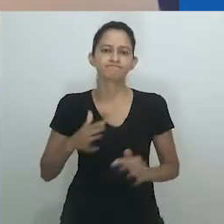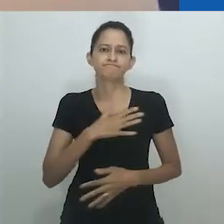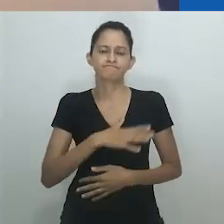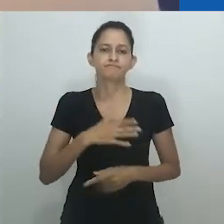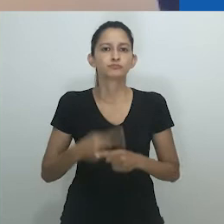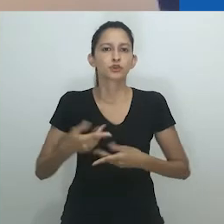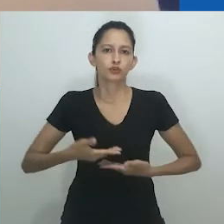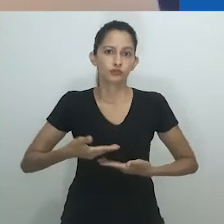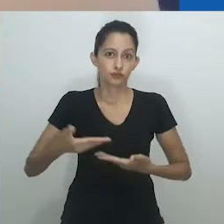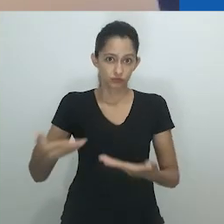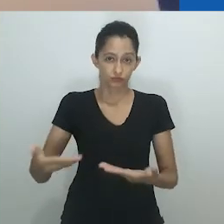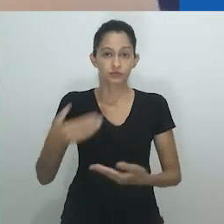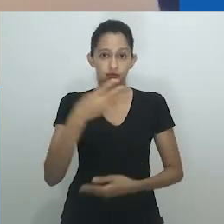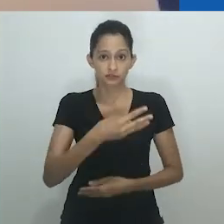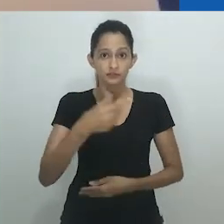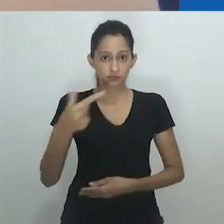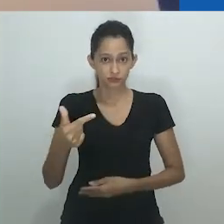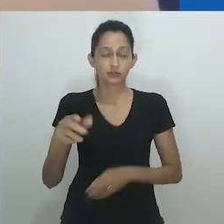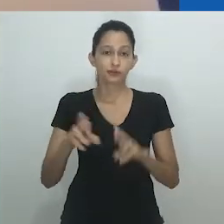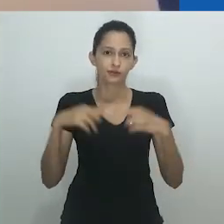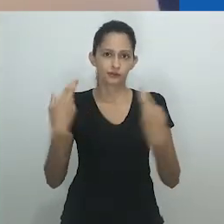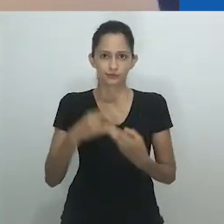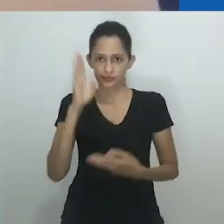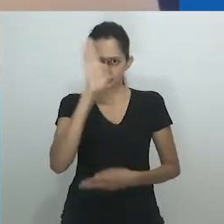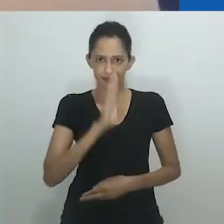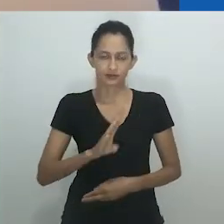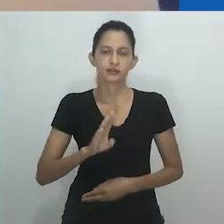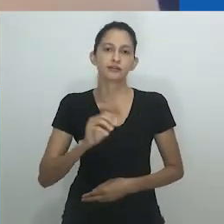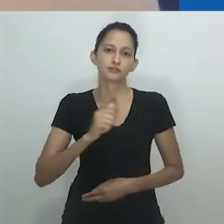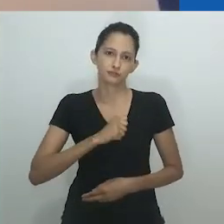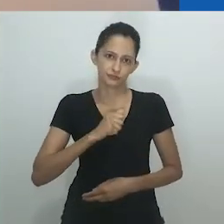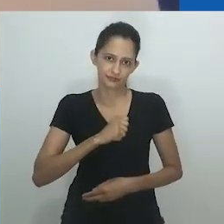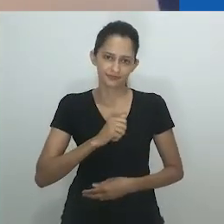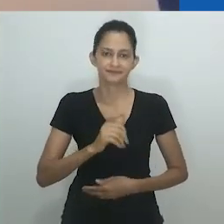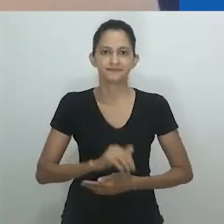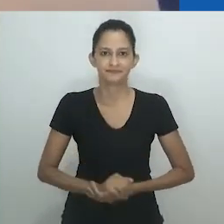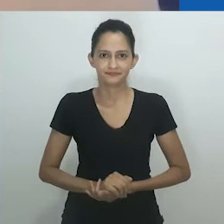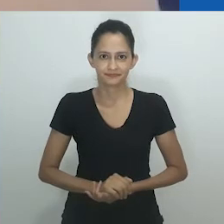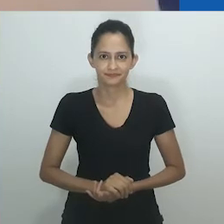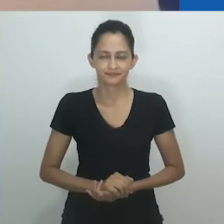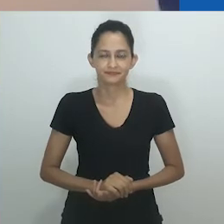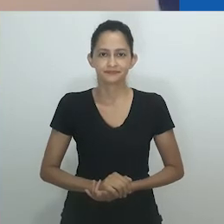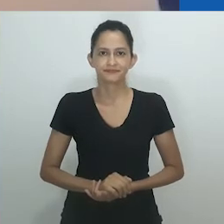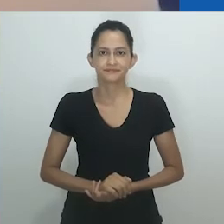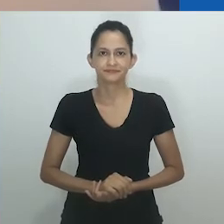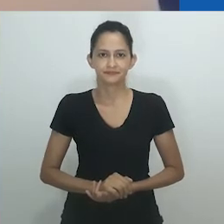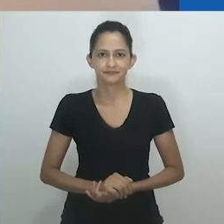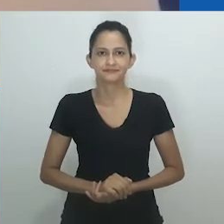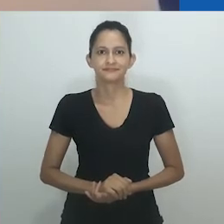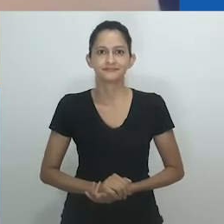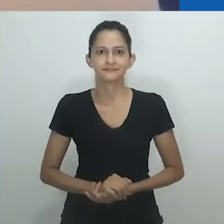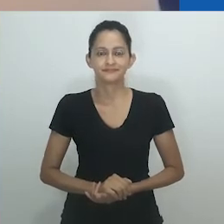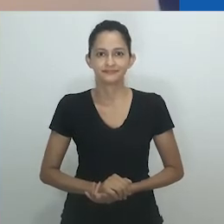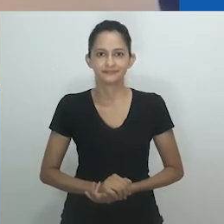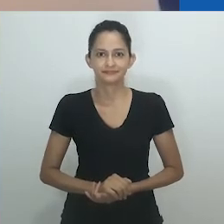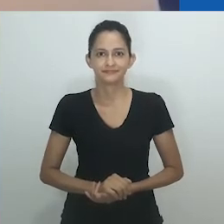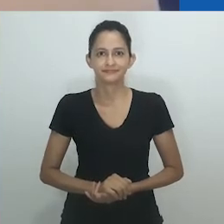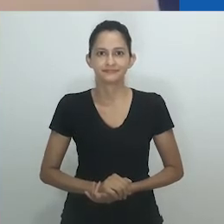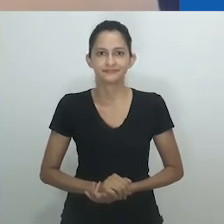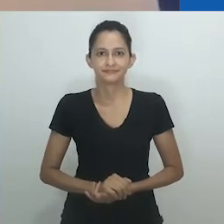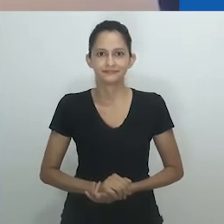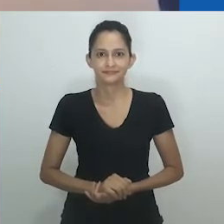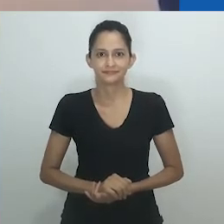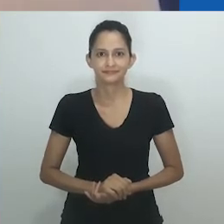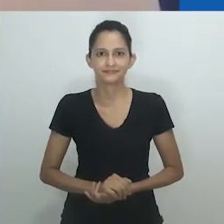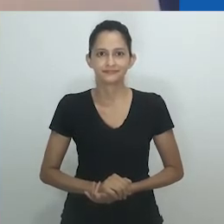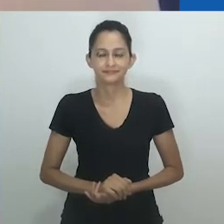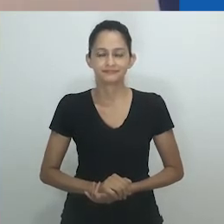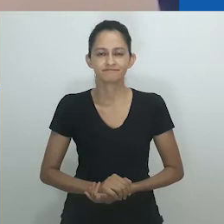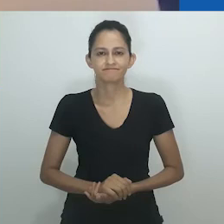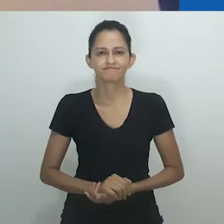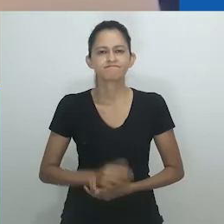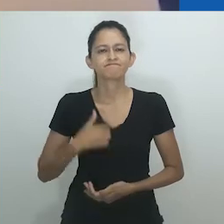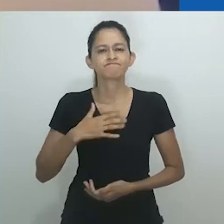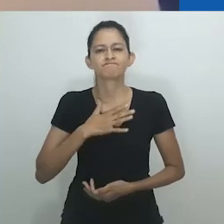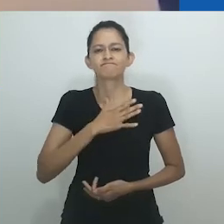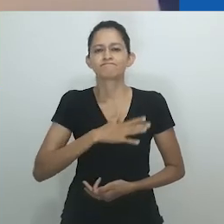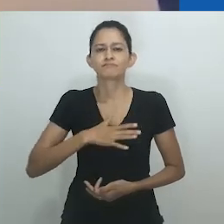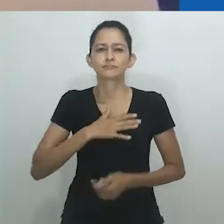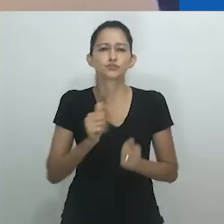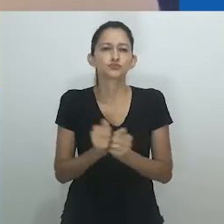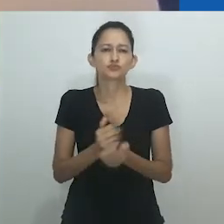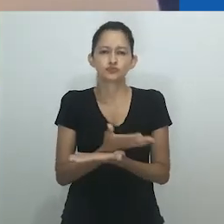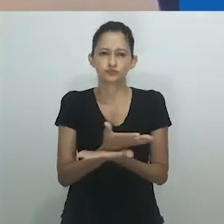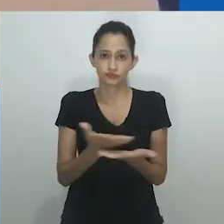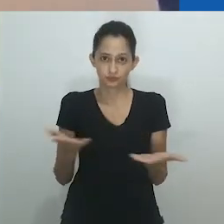Gostaria de dizer que estou muito honrada em ser convidada para fazer parte da 32ª Reunião Brasileira de Antropologia.